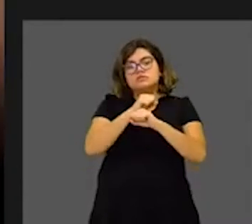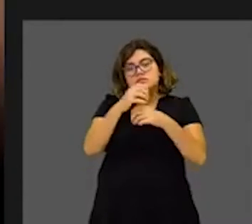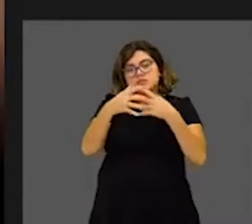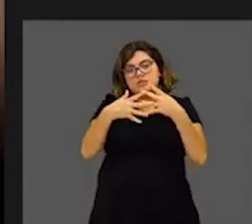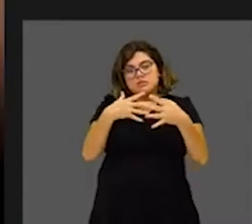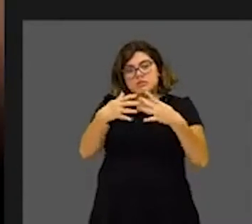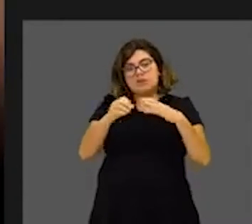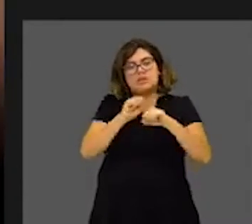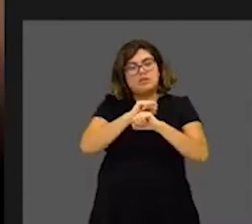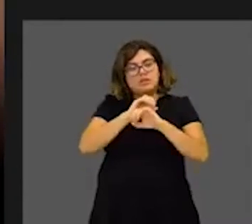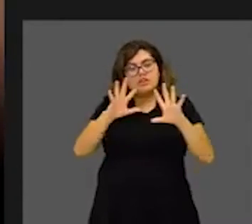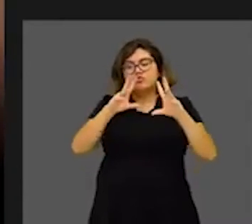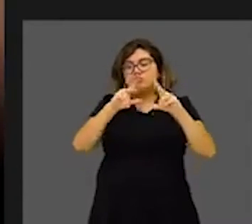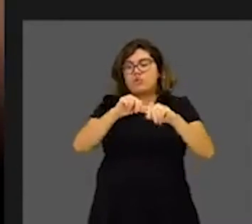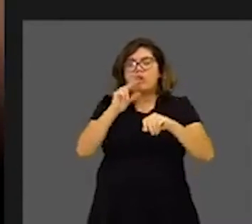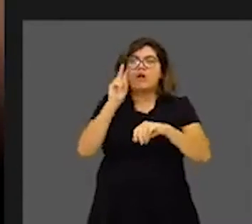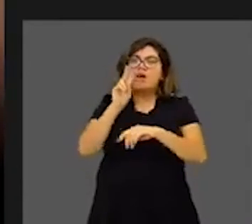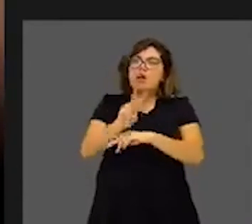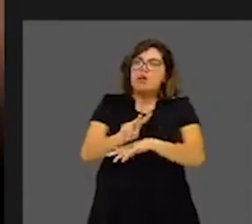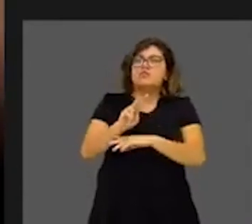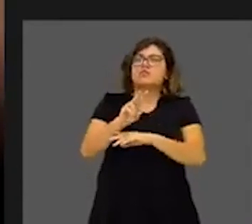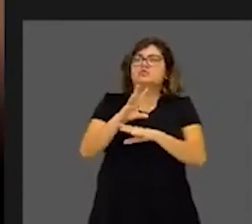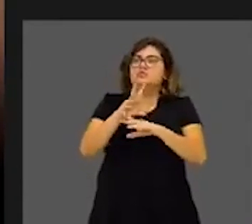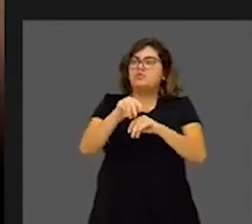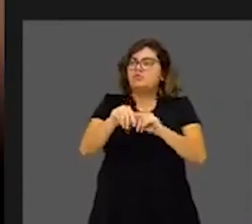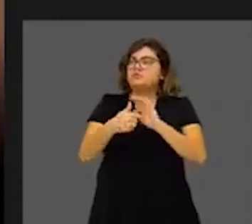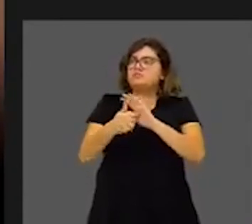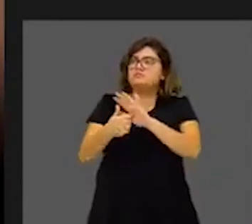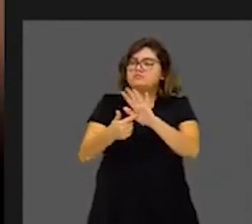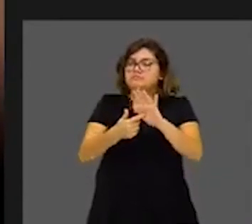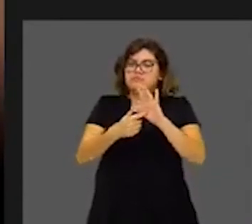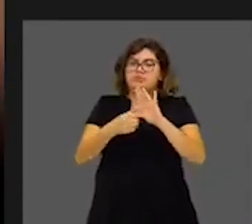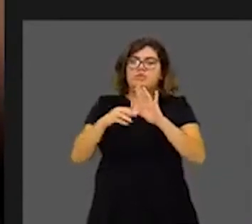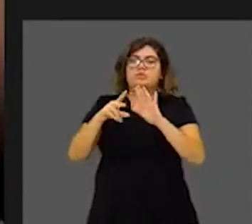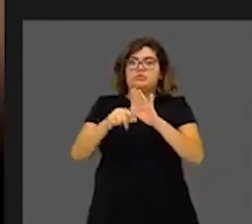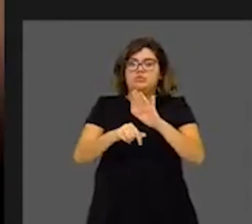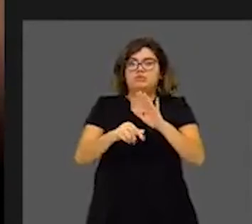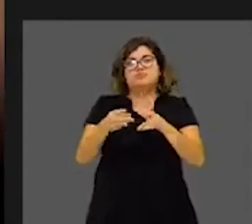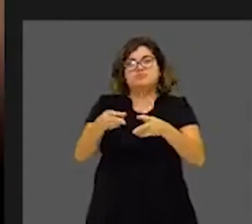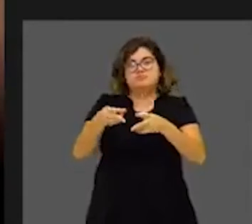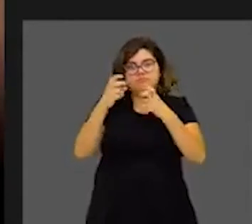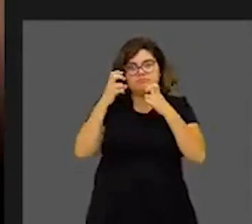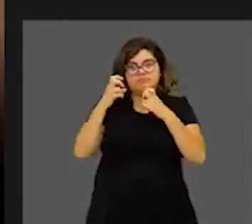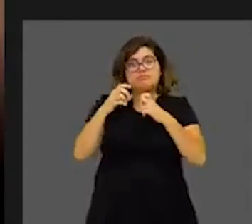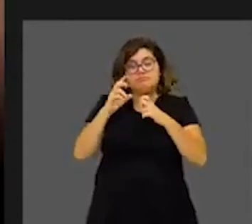consegue ver aquela transparência está traduzida para todo mundo vem inclusive para iniciativas